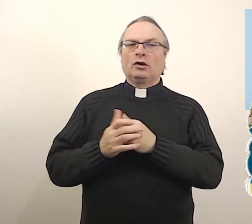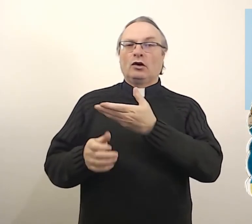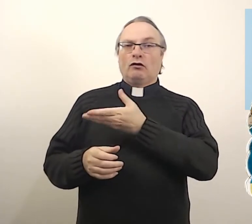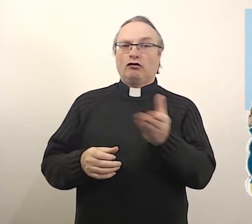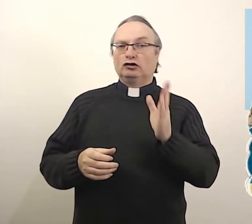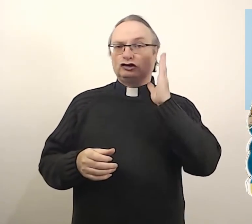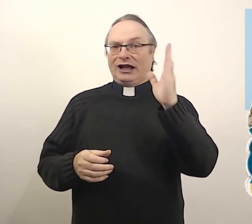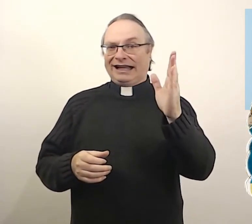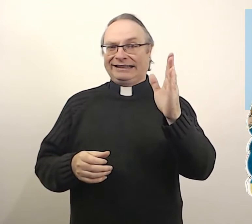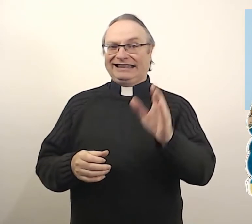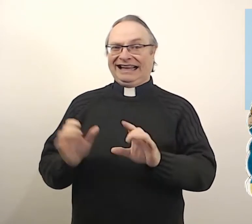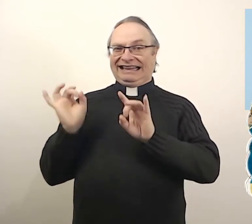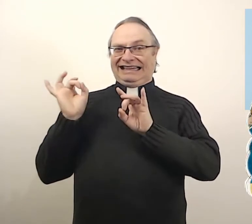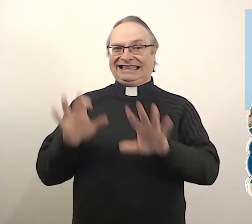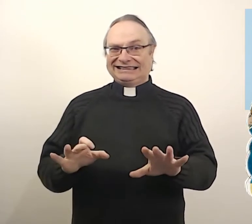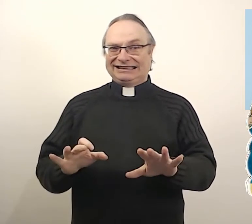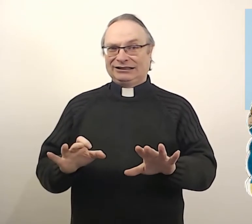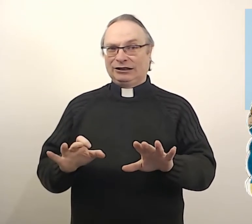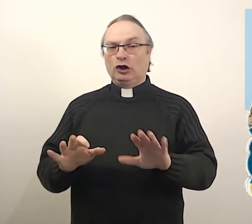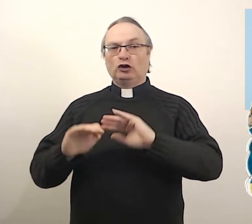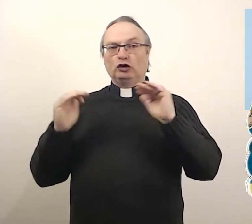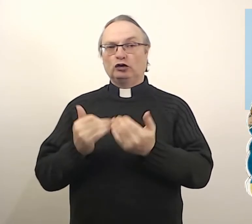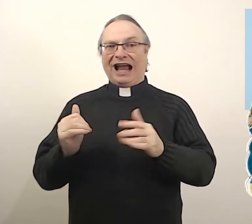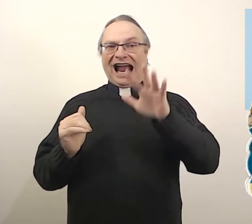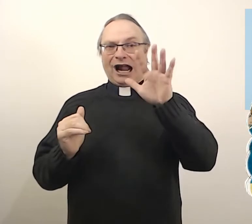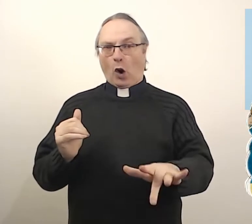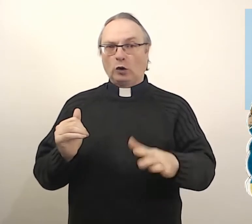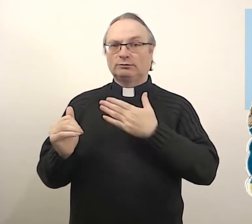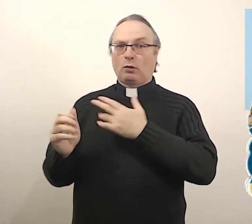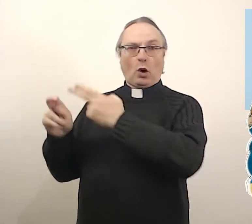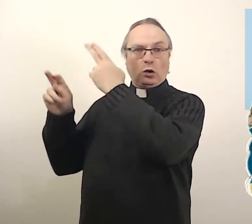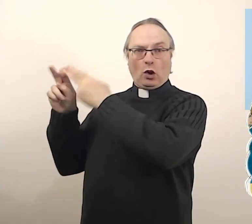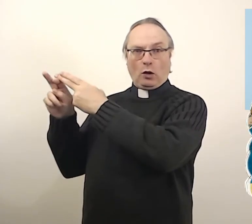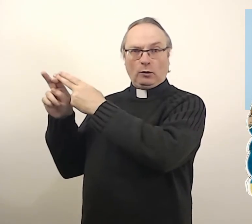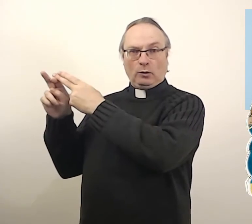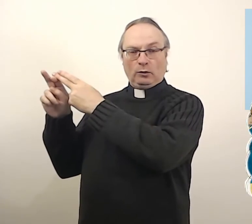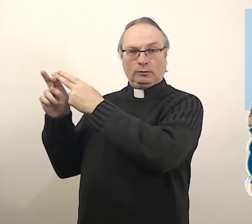Vous serez détestés de tous à cause de mon nom,